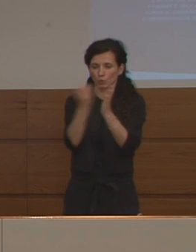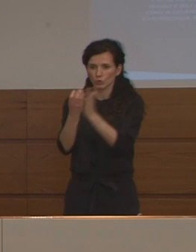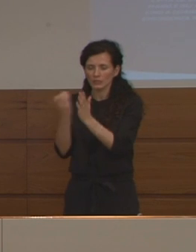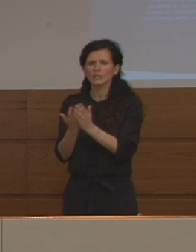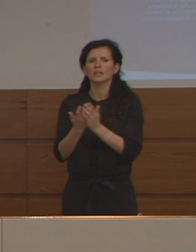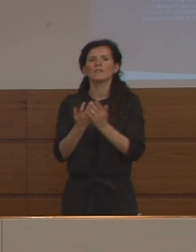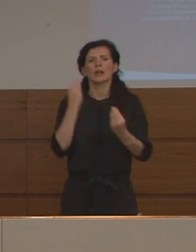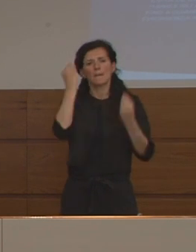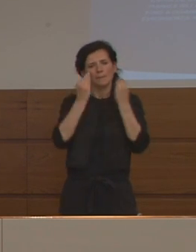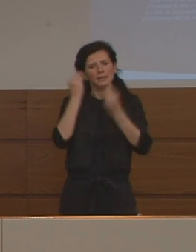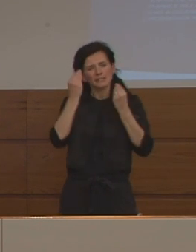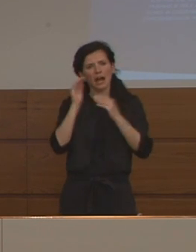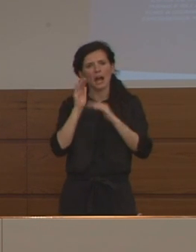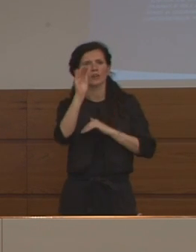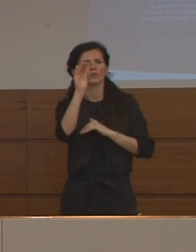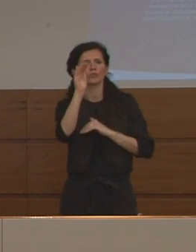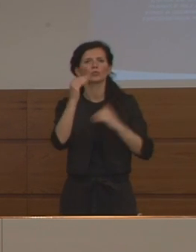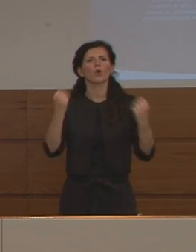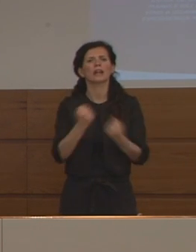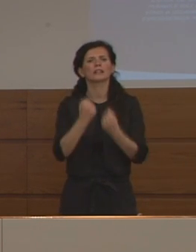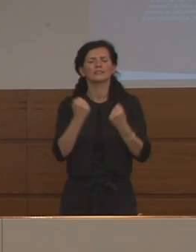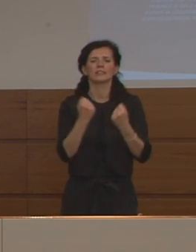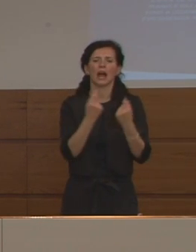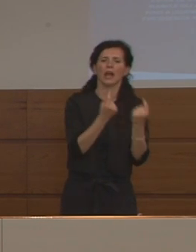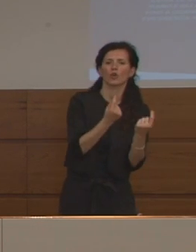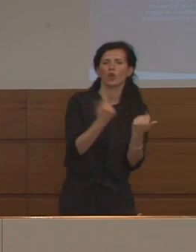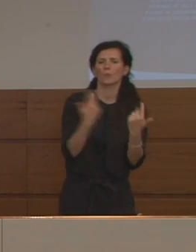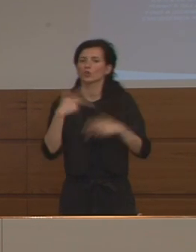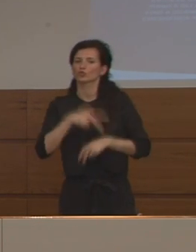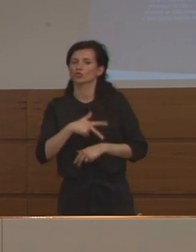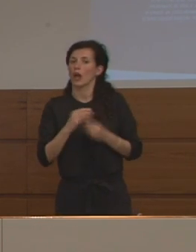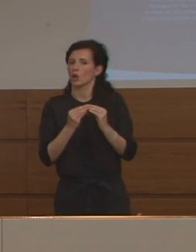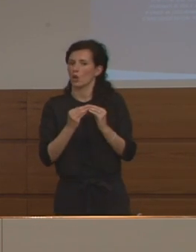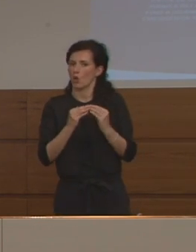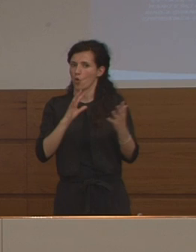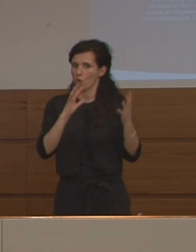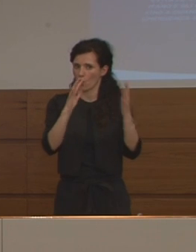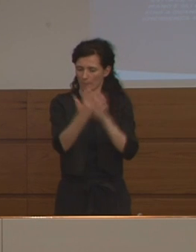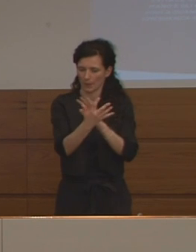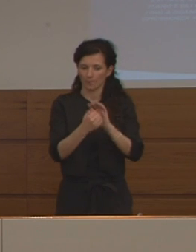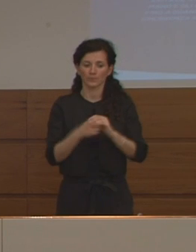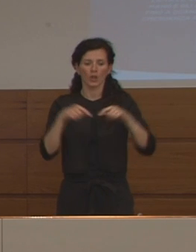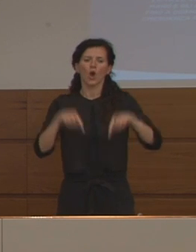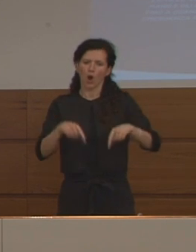economiche e sociali. Oggi stanno lavorando, si sta lavorando. Il Professor